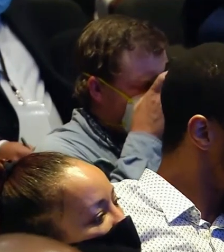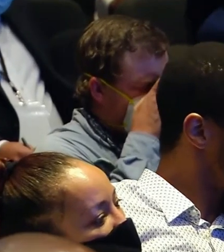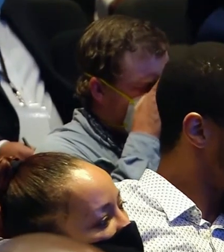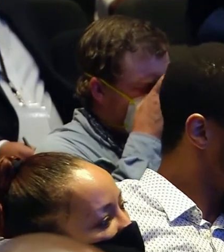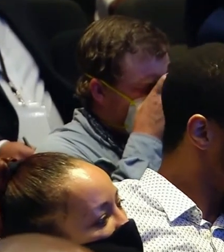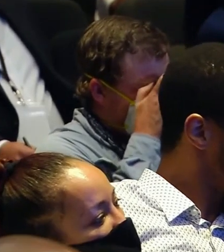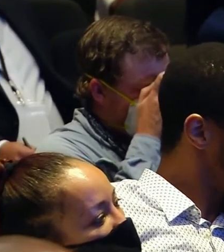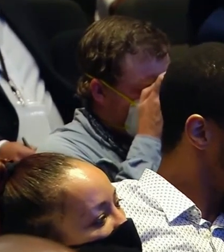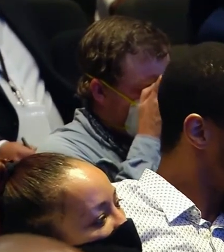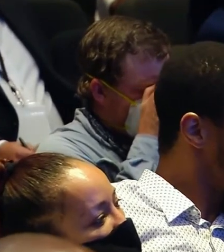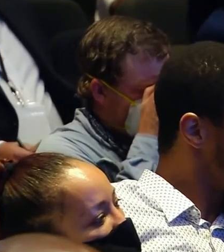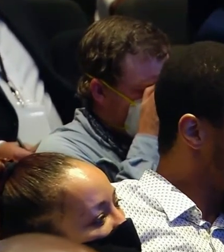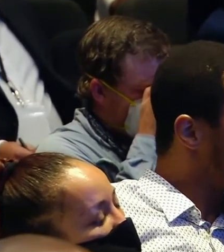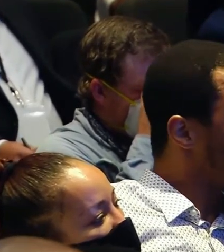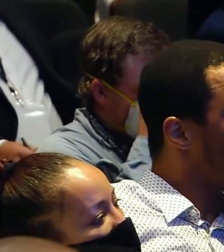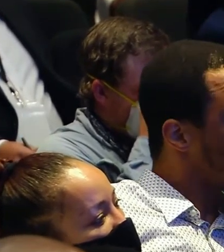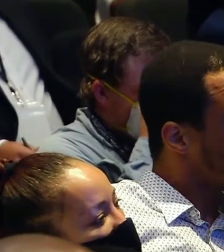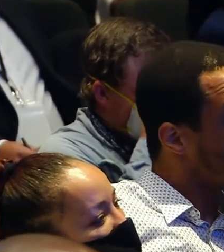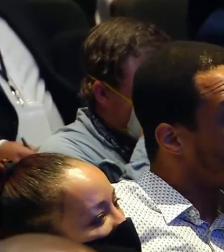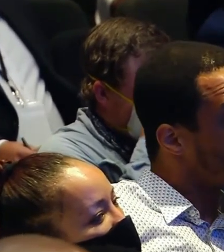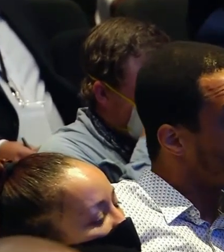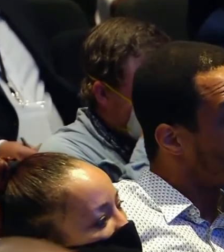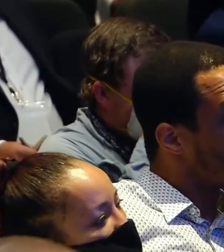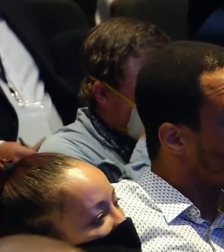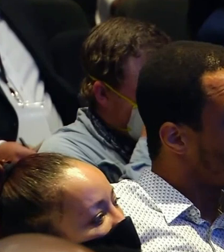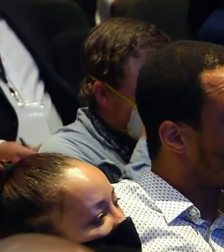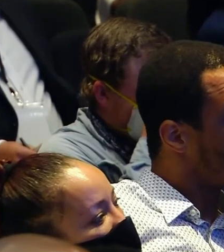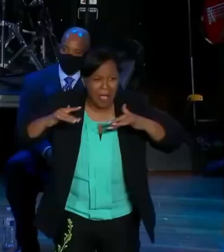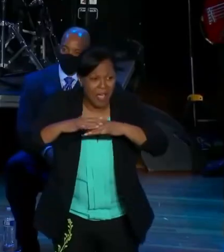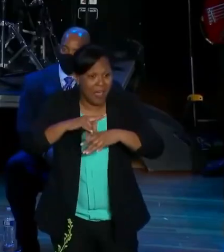Då vet jag att det är en annan tid och en annan stund